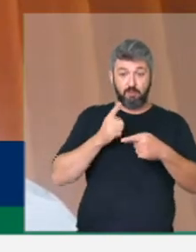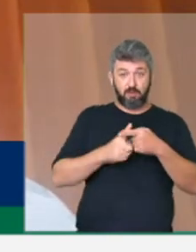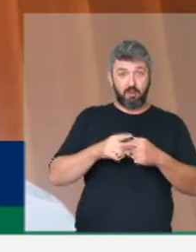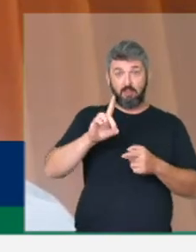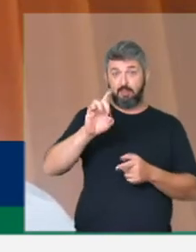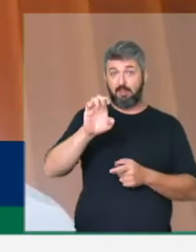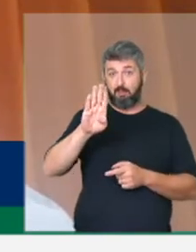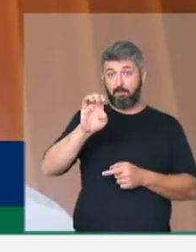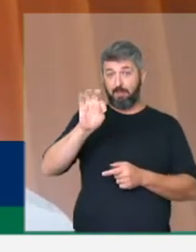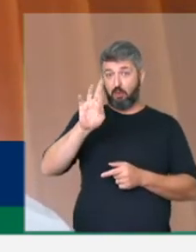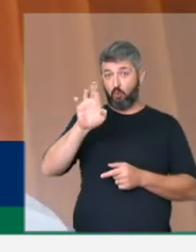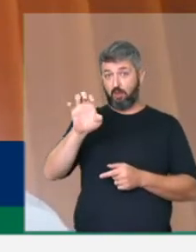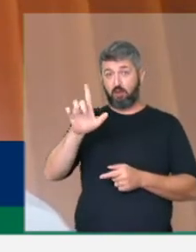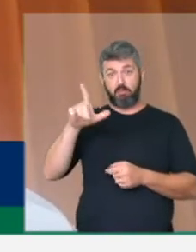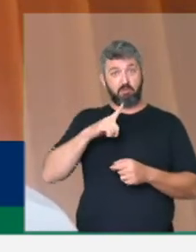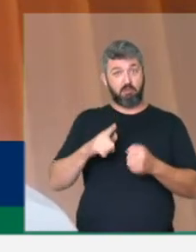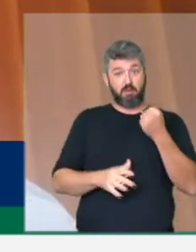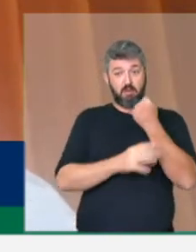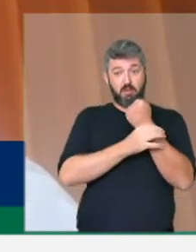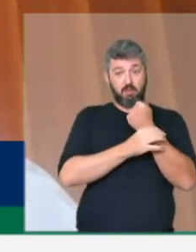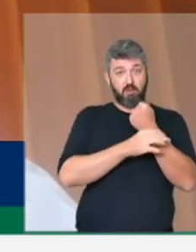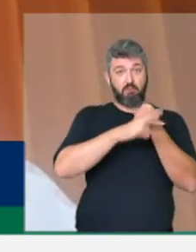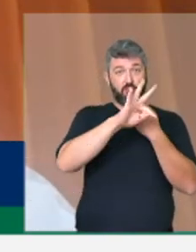PORQUE A NATUREZA DA DÍVIDA QUANDO FOI CONSTITUÍDA NÓS ESTAMOS FALANDO DE UMA EQUAÇÃO NO